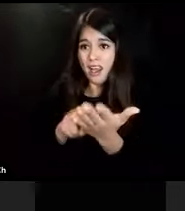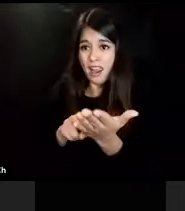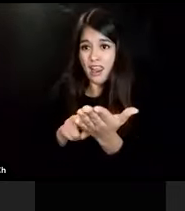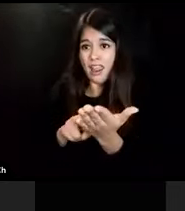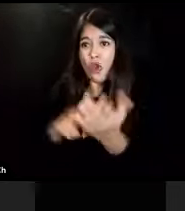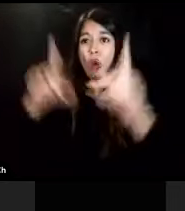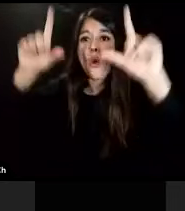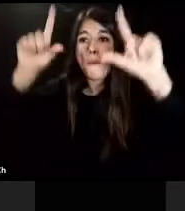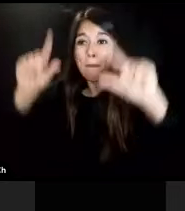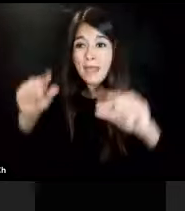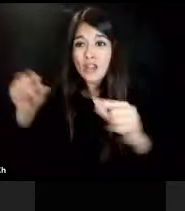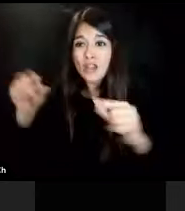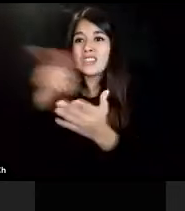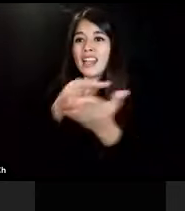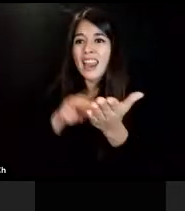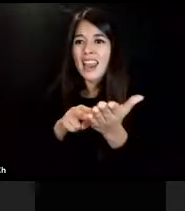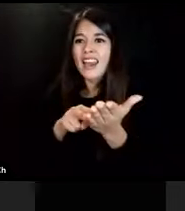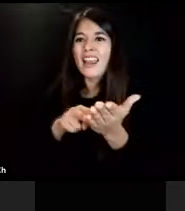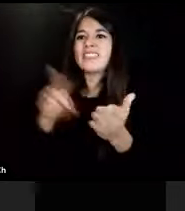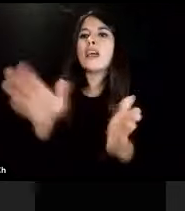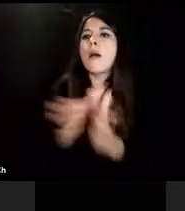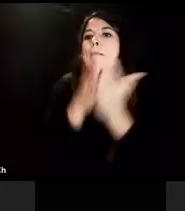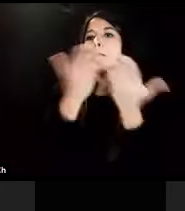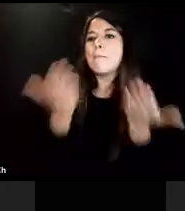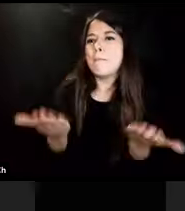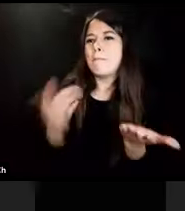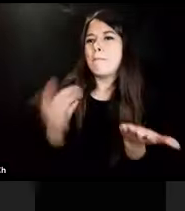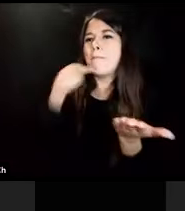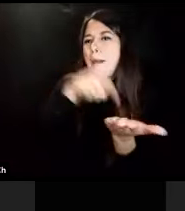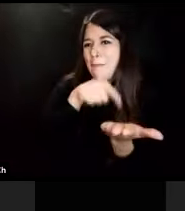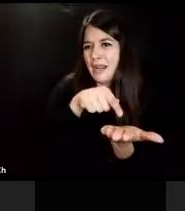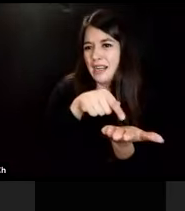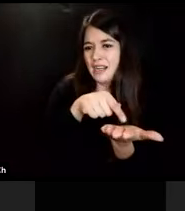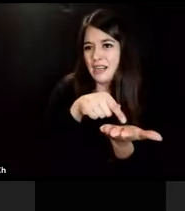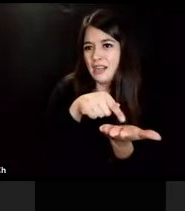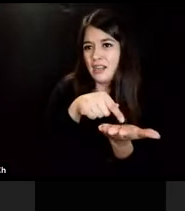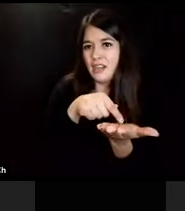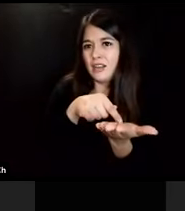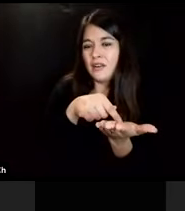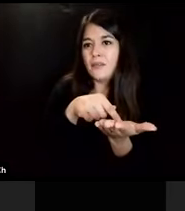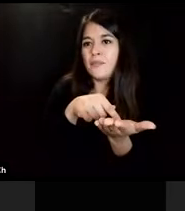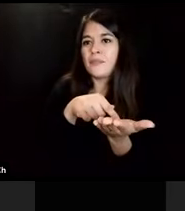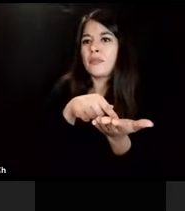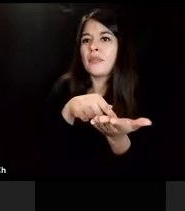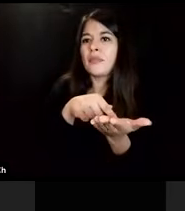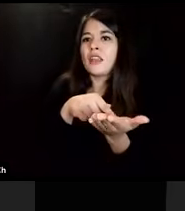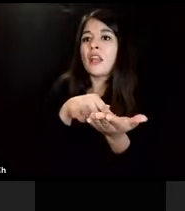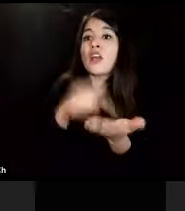es leer libros en papel. Incluso muchas veces lo que se está considerando es comprar libros en papel.